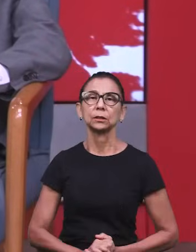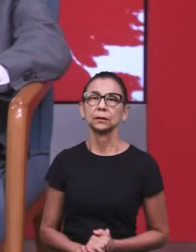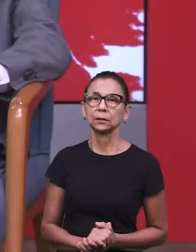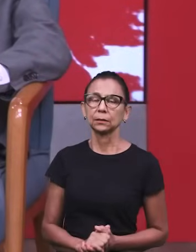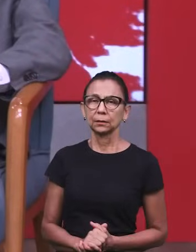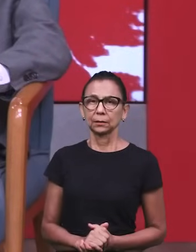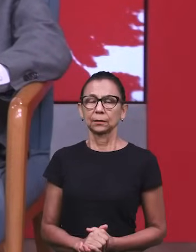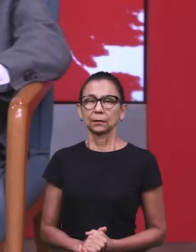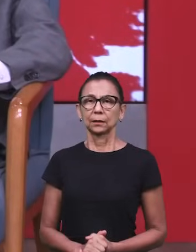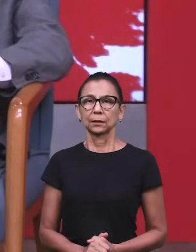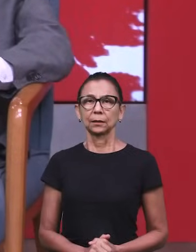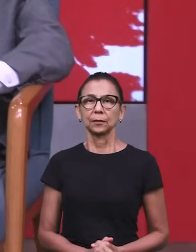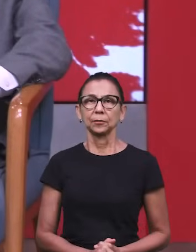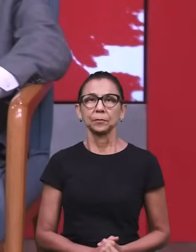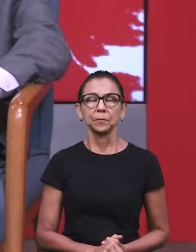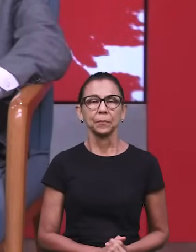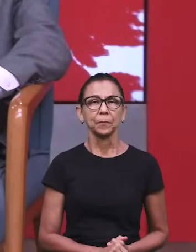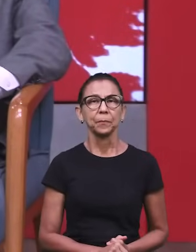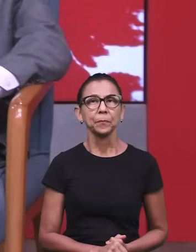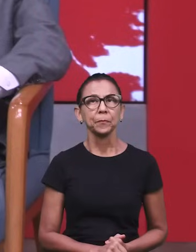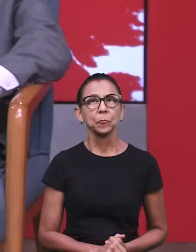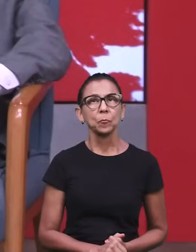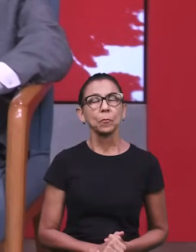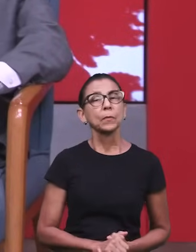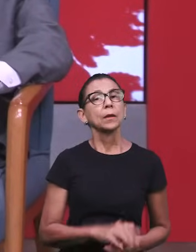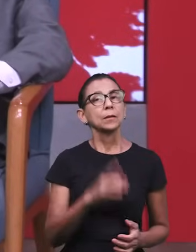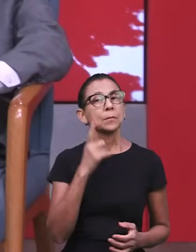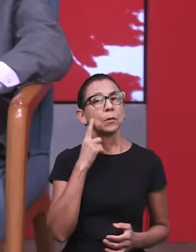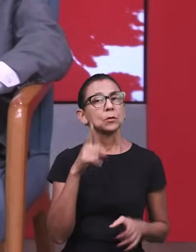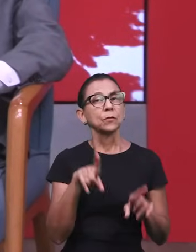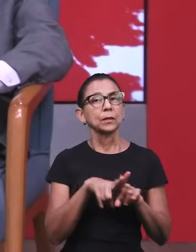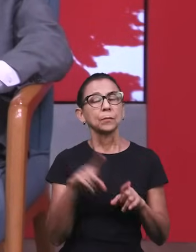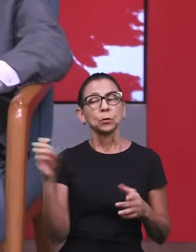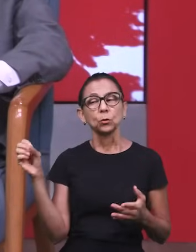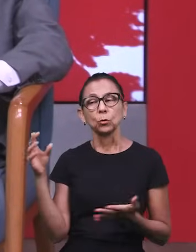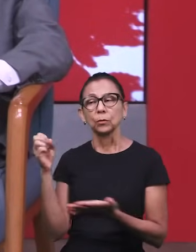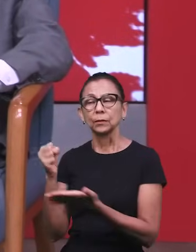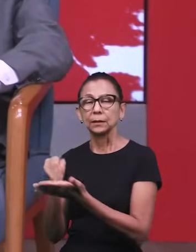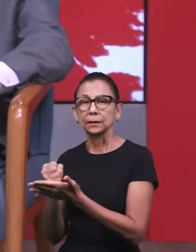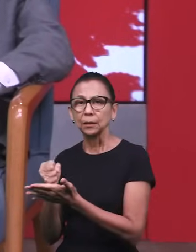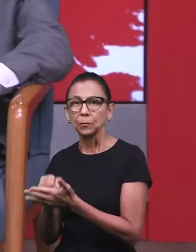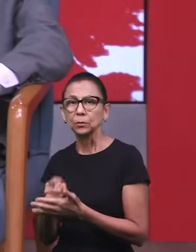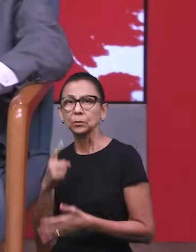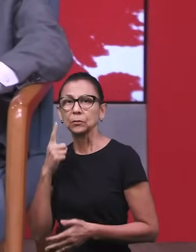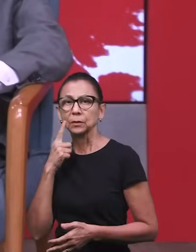já é mencionado no tempo de Jesus você podia dizer no Novo Testamento ele tá mencionado mas ele é o